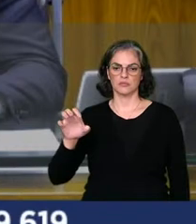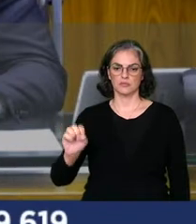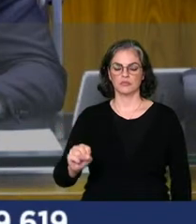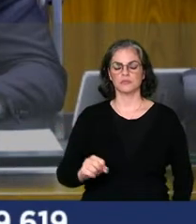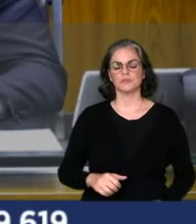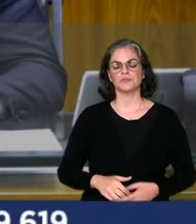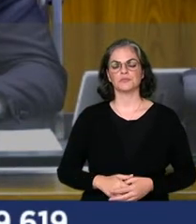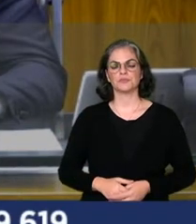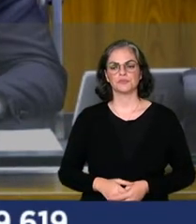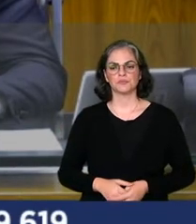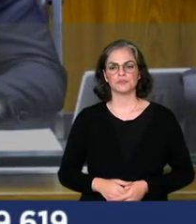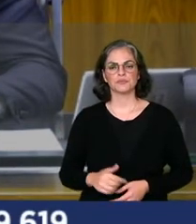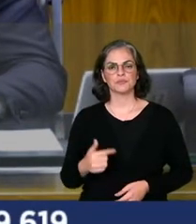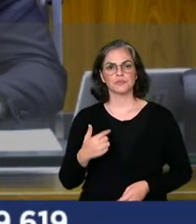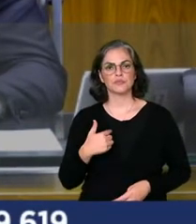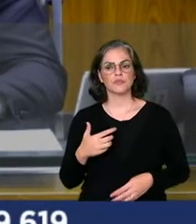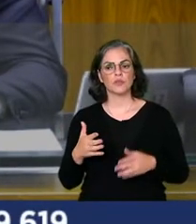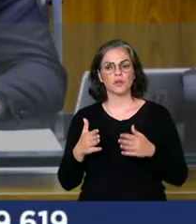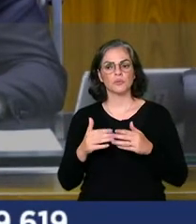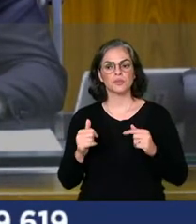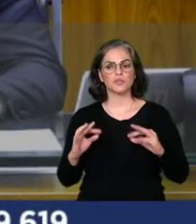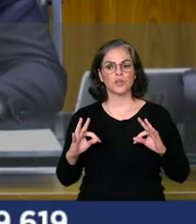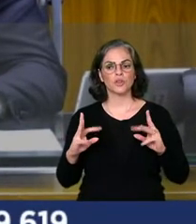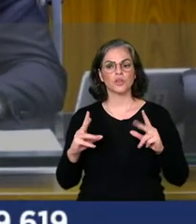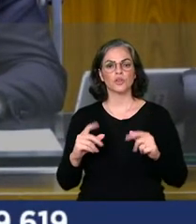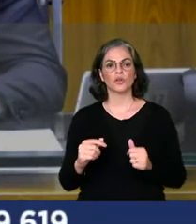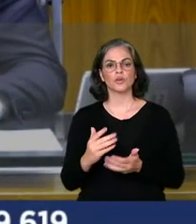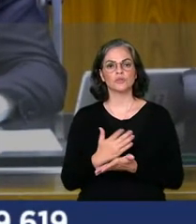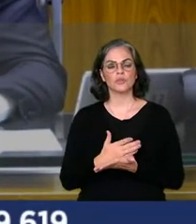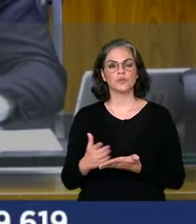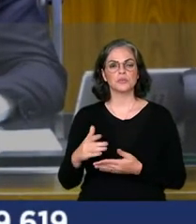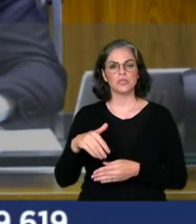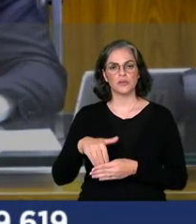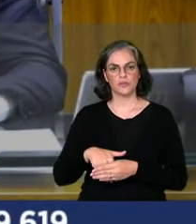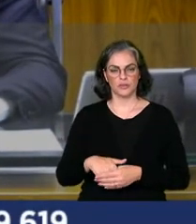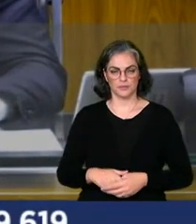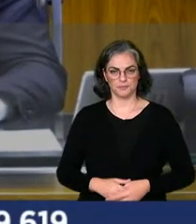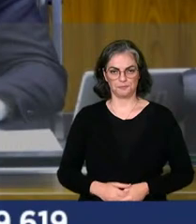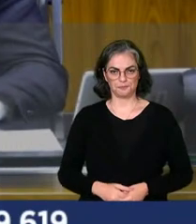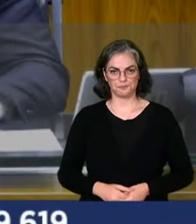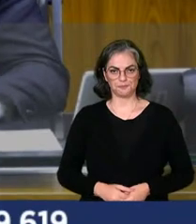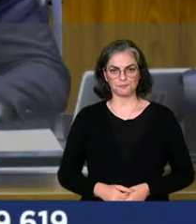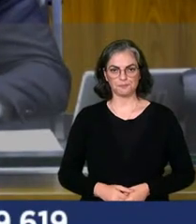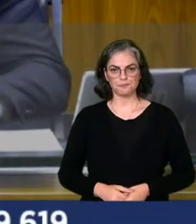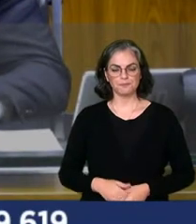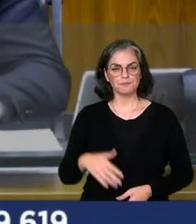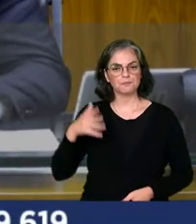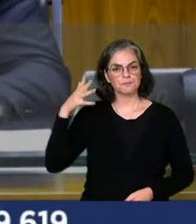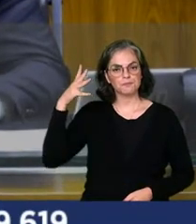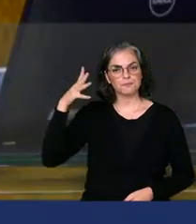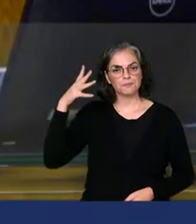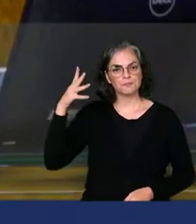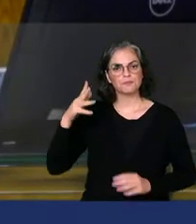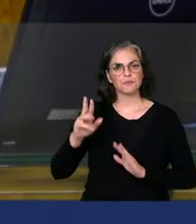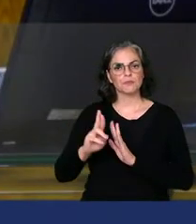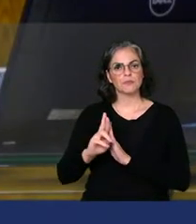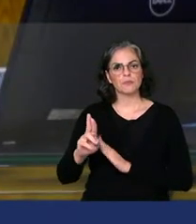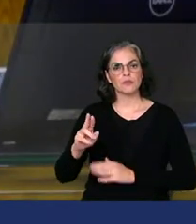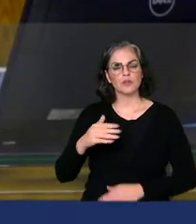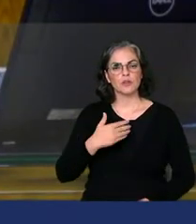GUIMARÃES PARA RELATORIA. -- [PRESIDENTE]: OBRIGADO, DEPUTADO, REGISTREM OS SEUS VOTOS NO INFOLEG PARLAMENTAR, ESTÁ INICIADA A